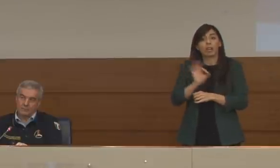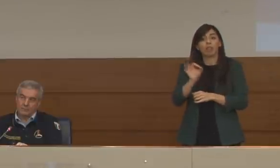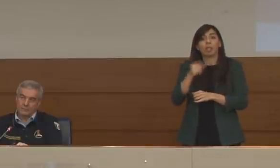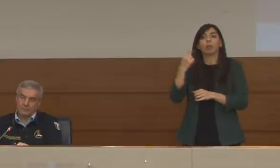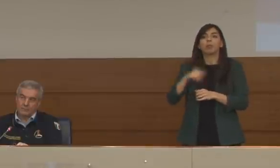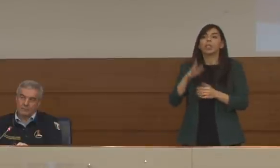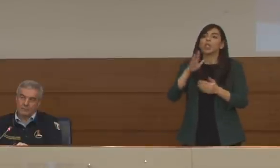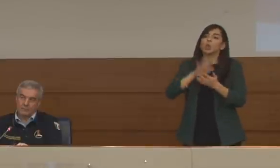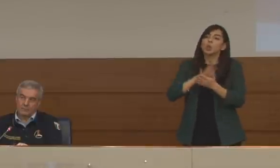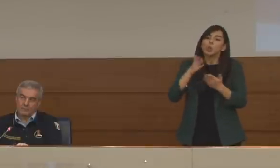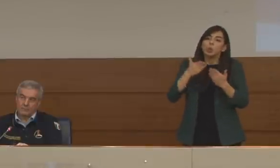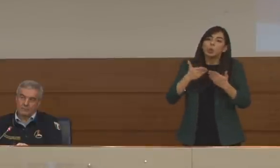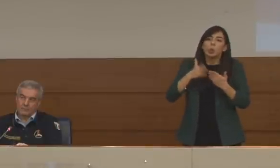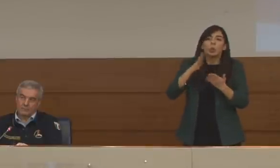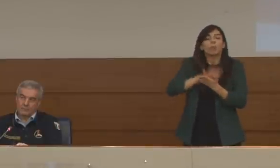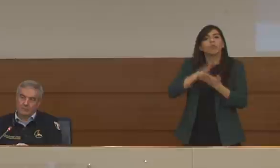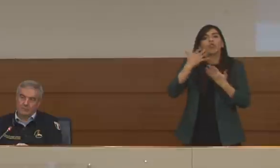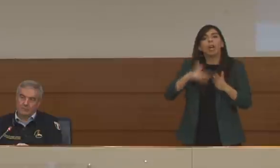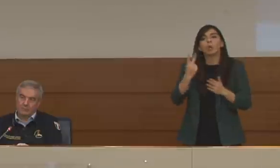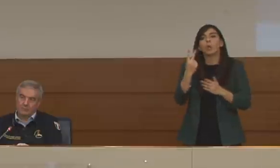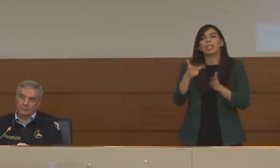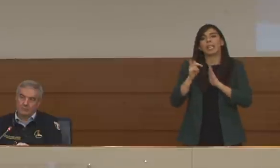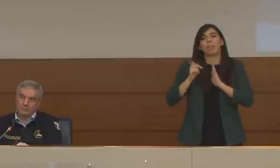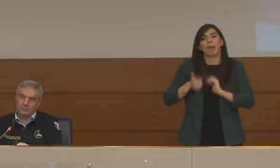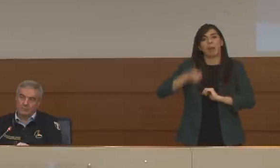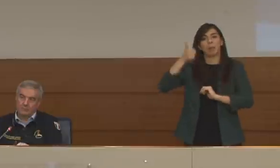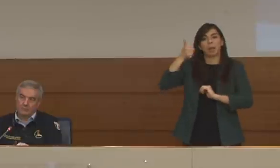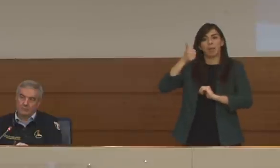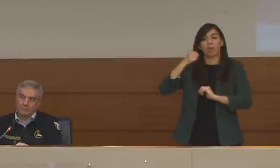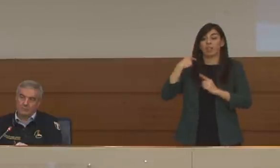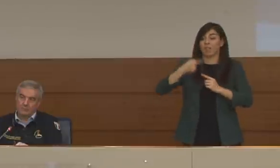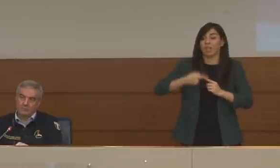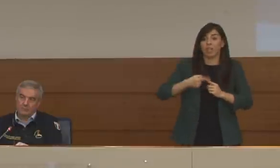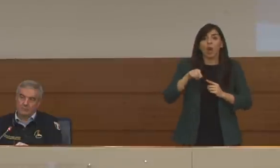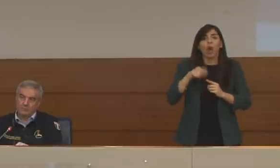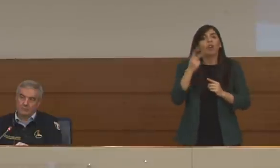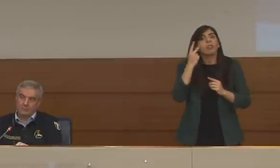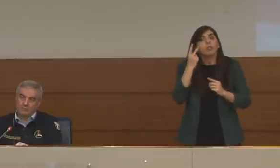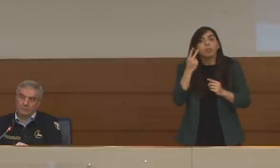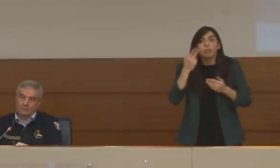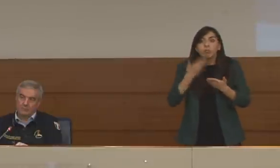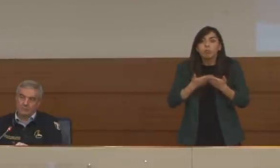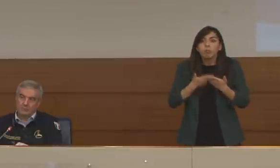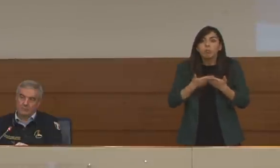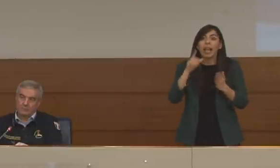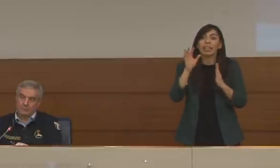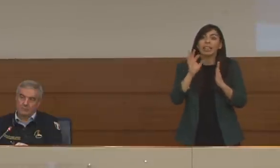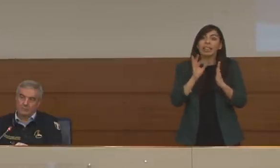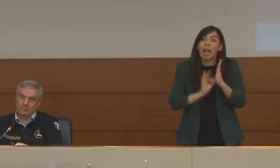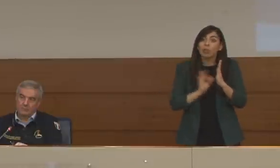due settimane fa. Ad oggi non si è verificato questo dato? Che, ripeto, è un dato del 40%.